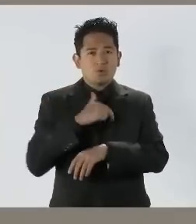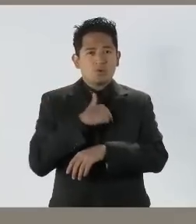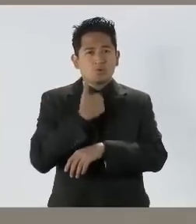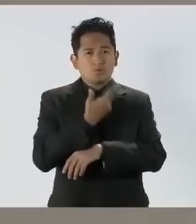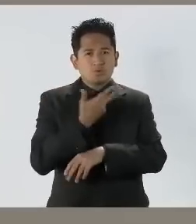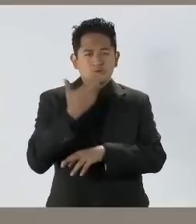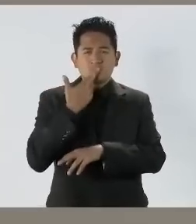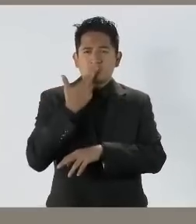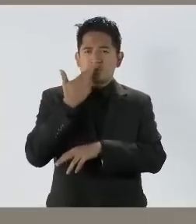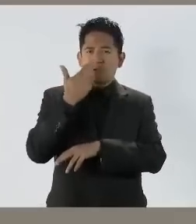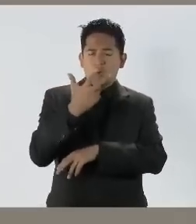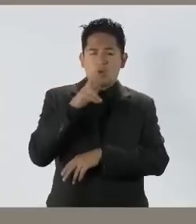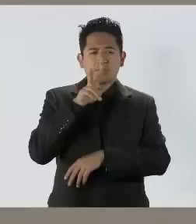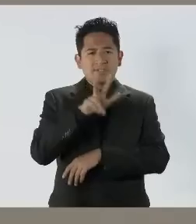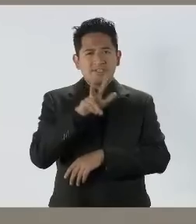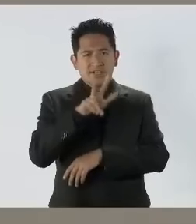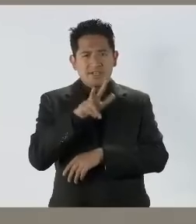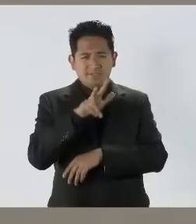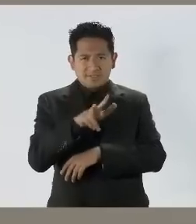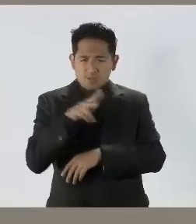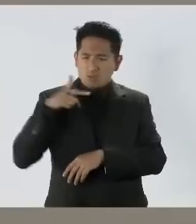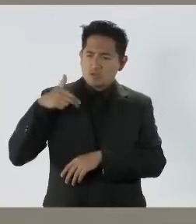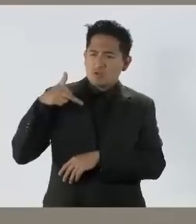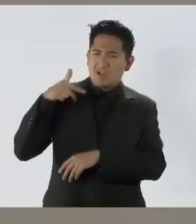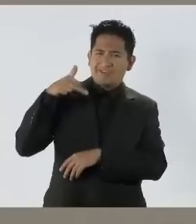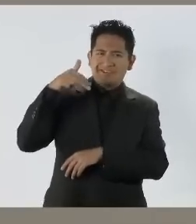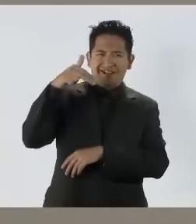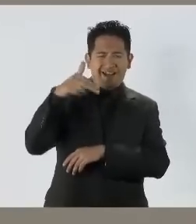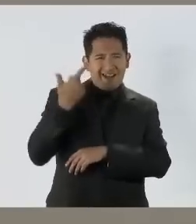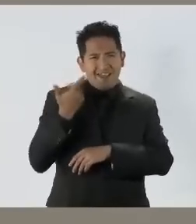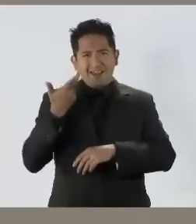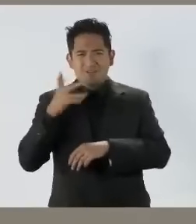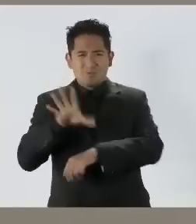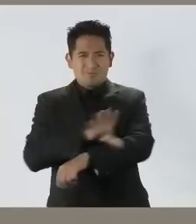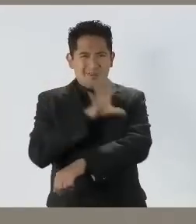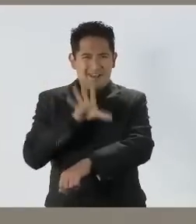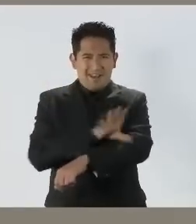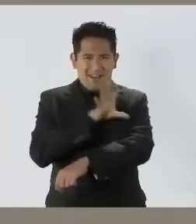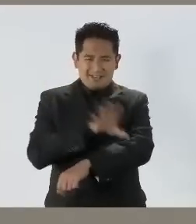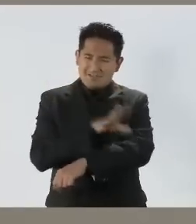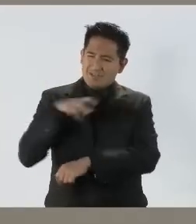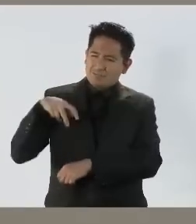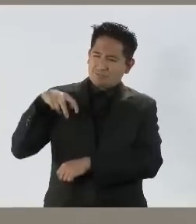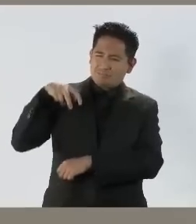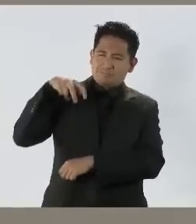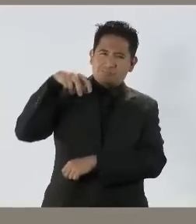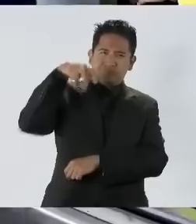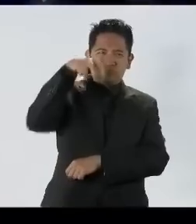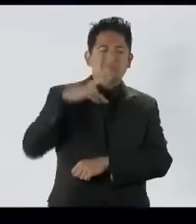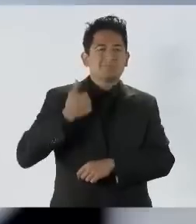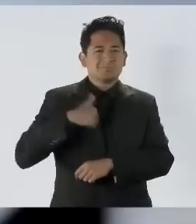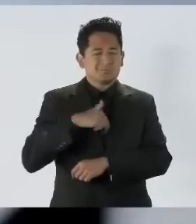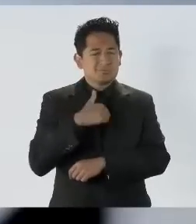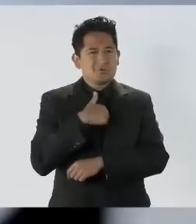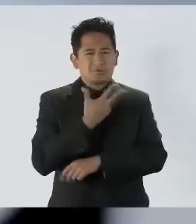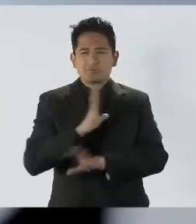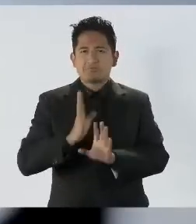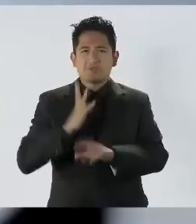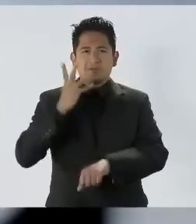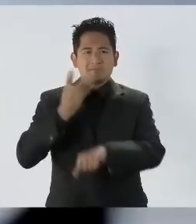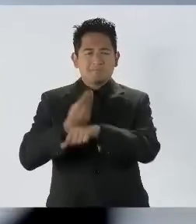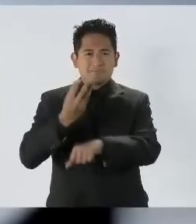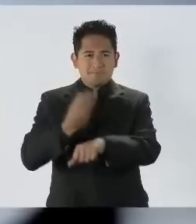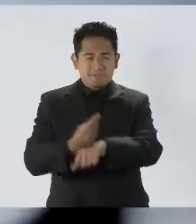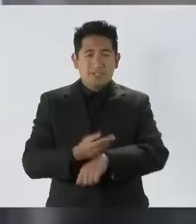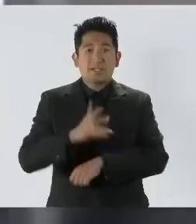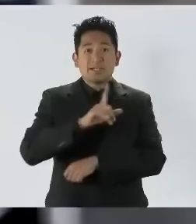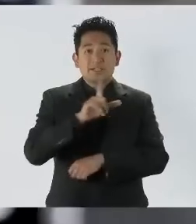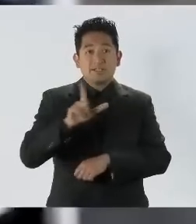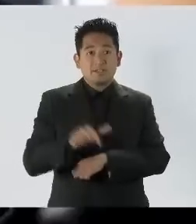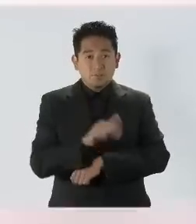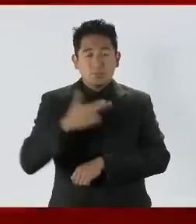18 escaleras eléctricas del metro pero vamos a sustituir durante estos años 120 escaleras